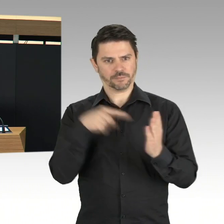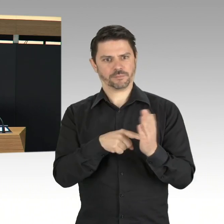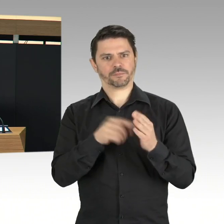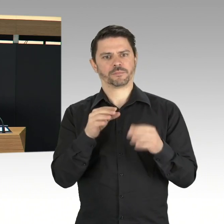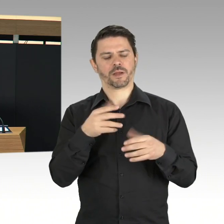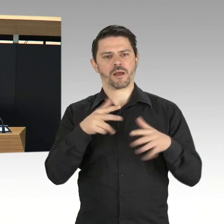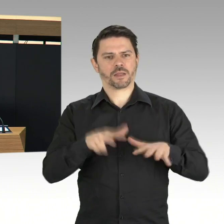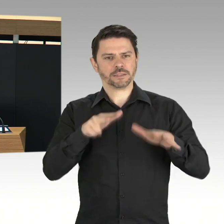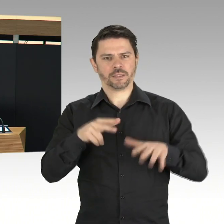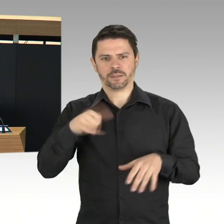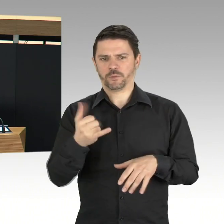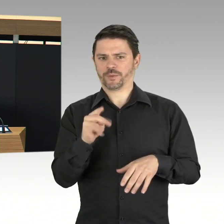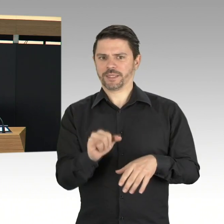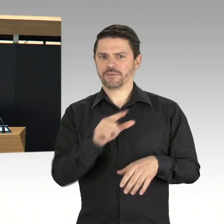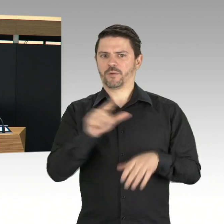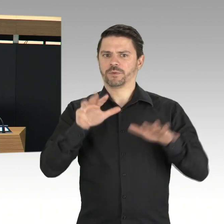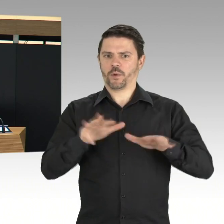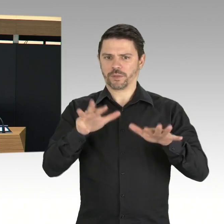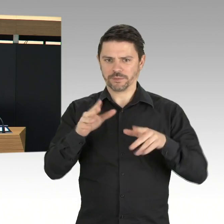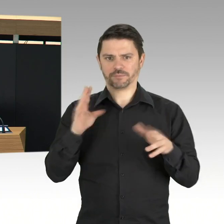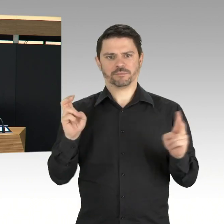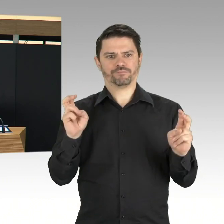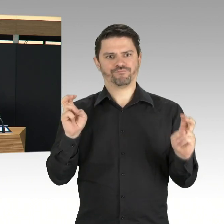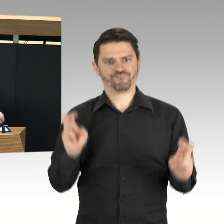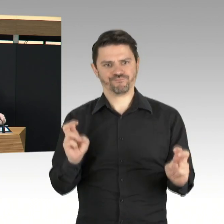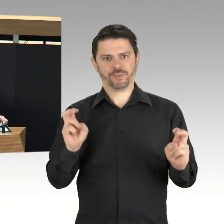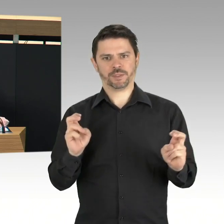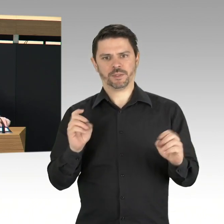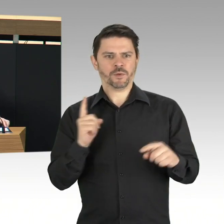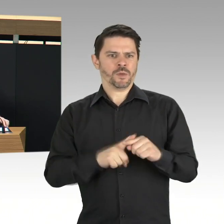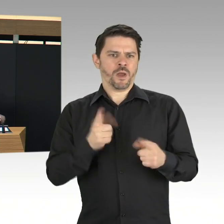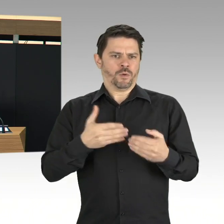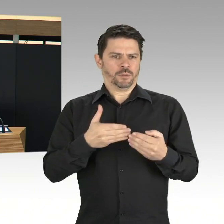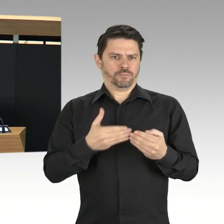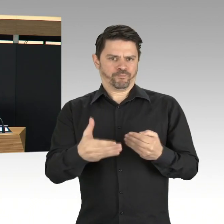ein Mieterwechsel stattgefunden hat, wird die in dieser Zeit vereinbarte Miete eingefroren.